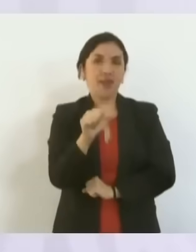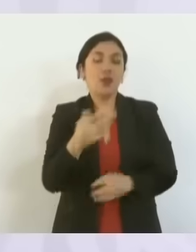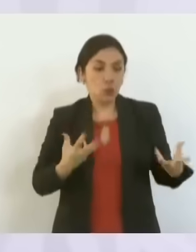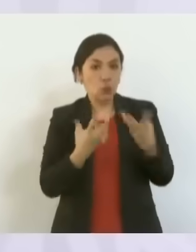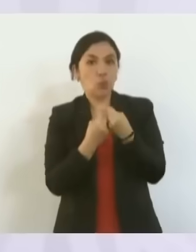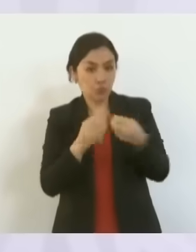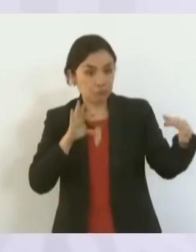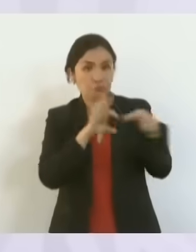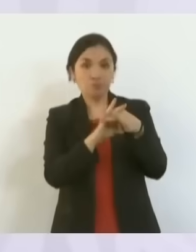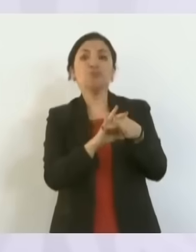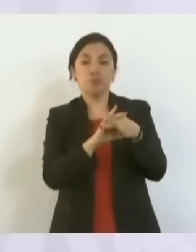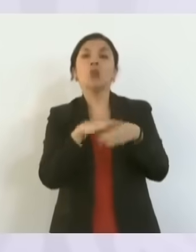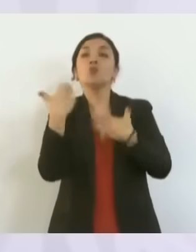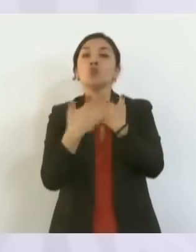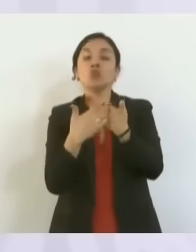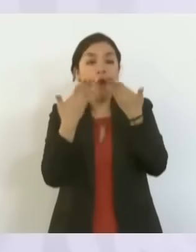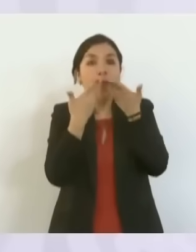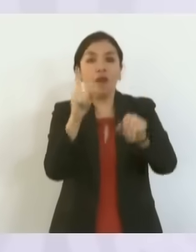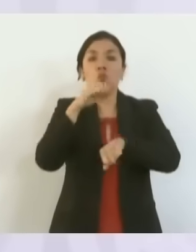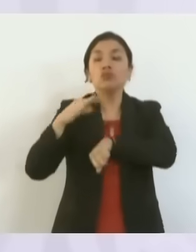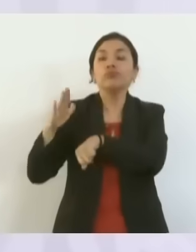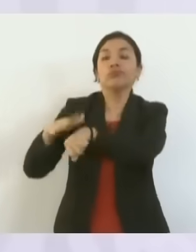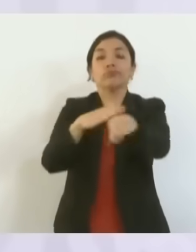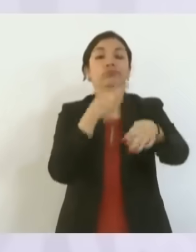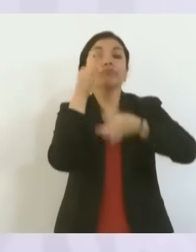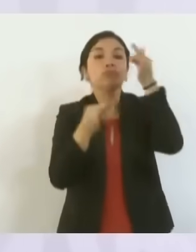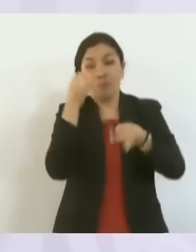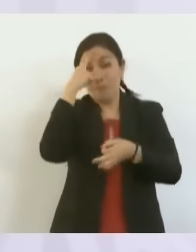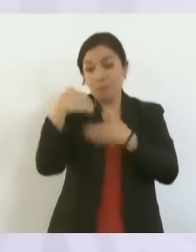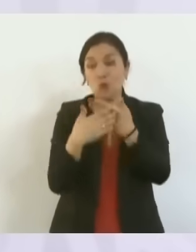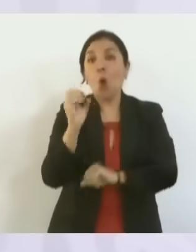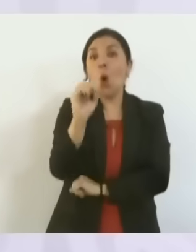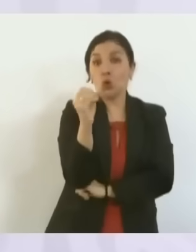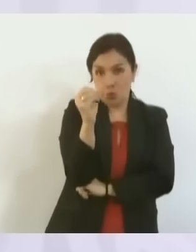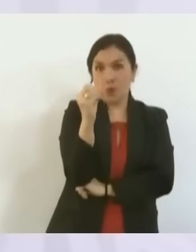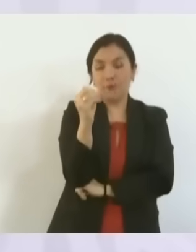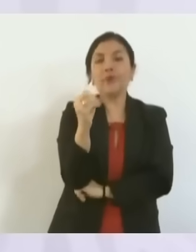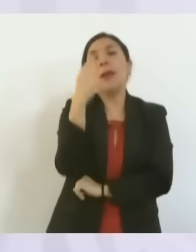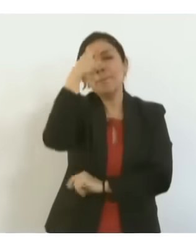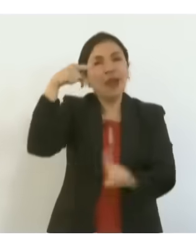abriremos una convocatoria que se lanzará en octubre de este año dirigida a artistas